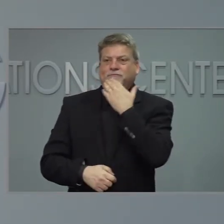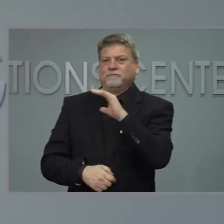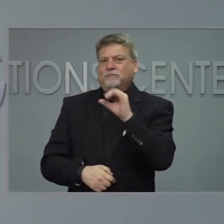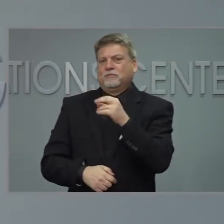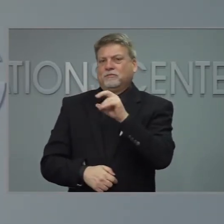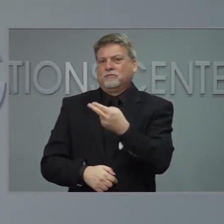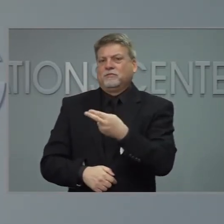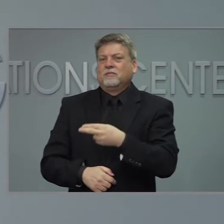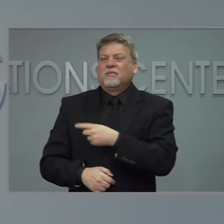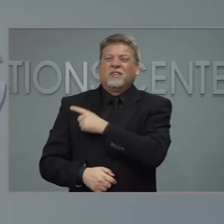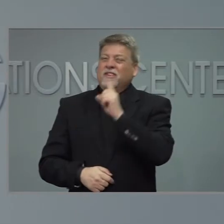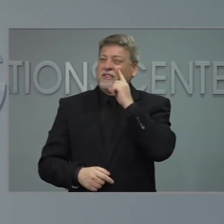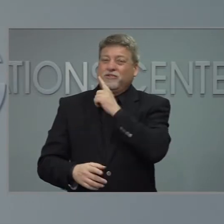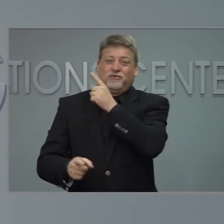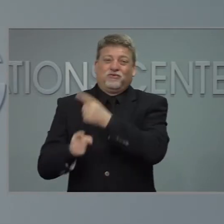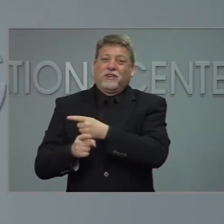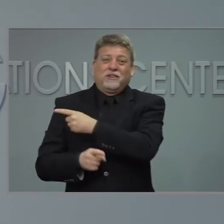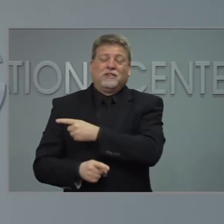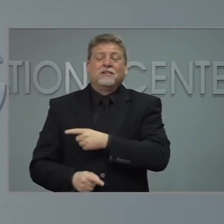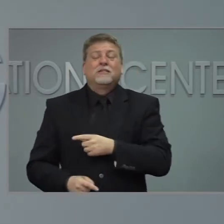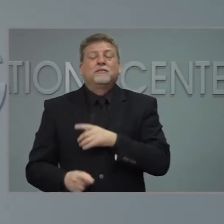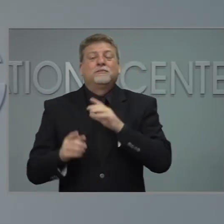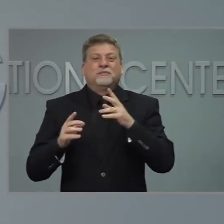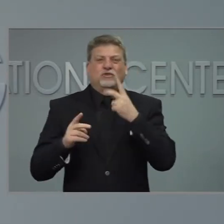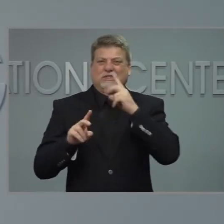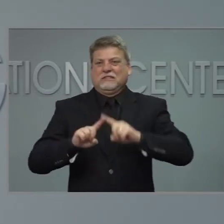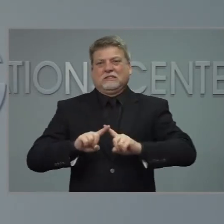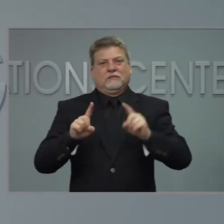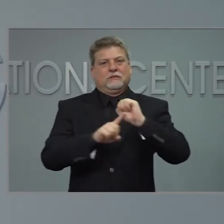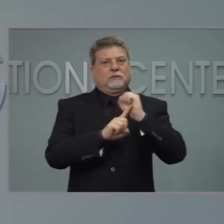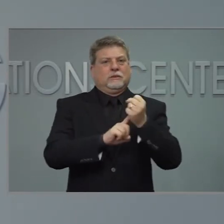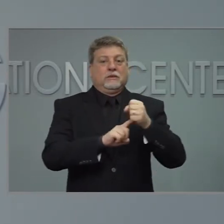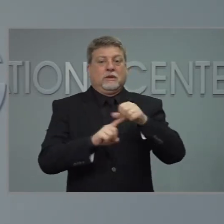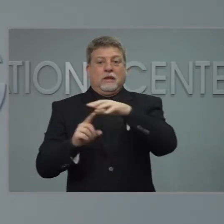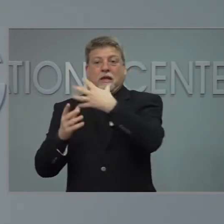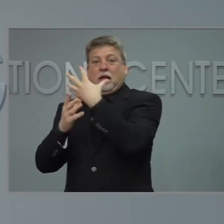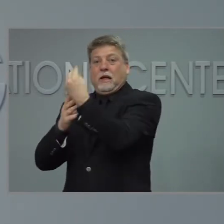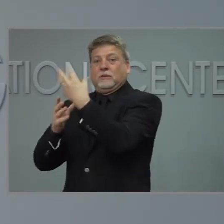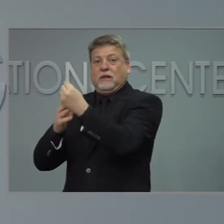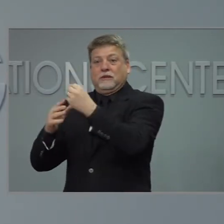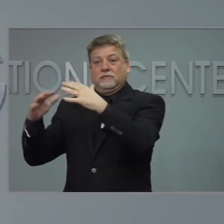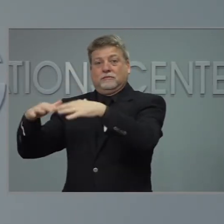Gracias John. Yo creo que el gobernador lo dijo bien todo todas y estos sitios al aire